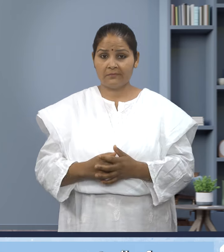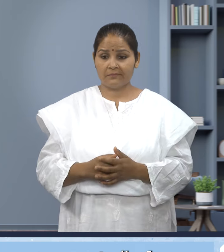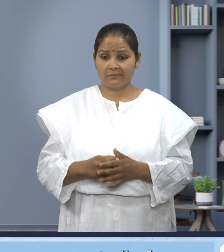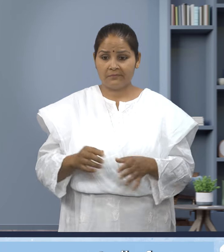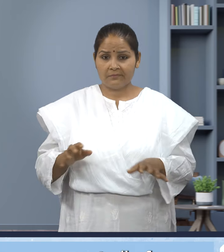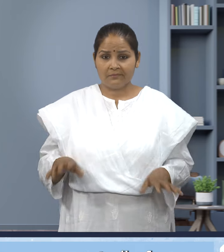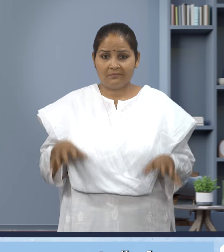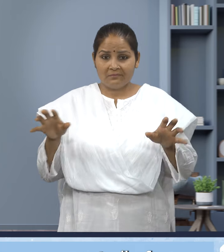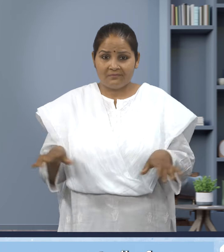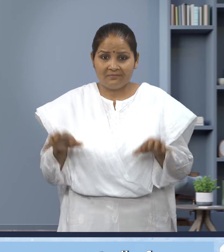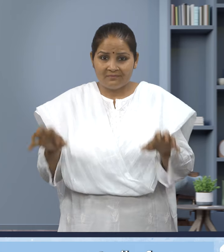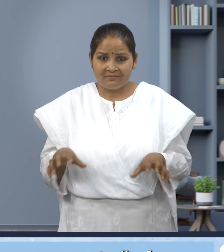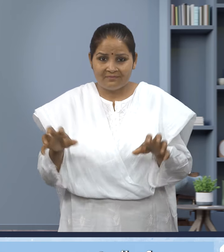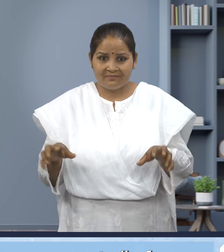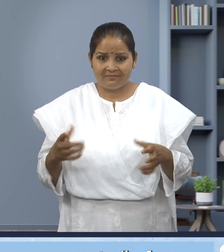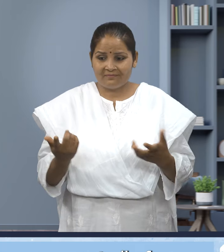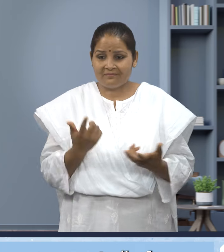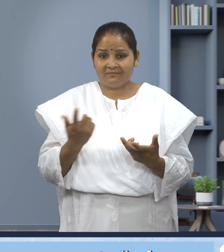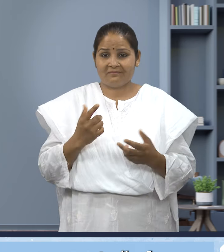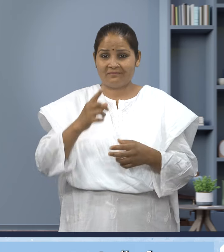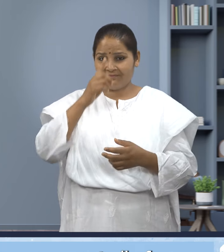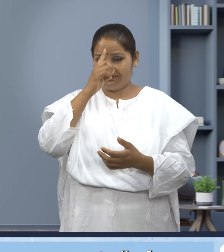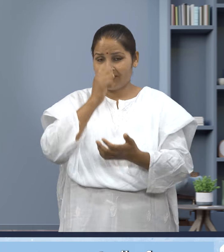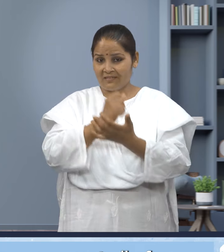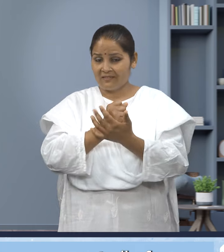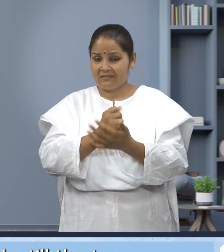అందరి మధ్య ఒక పందెం ఎందుకు పట్టుకోకూడదని ఆలోచించాయి.